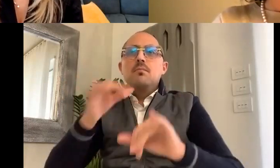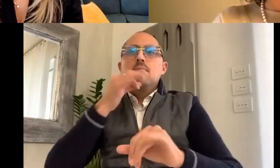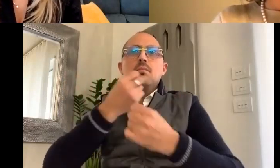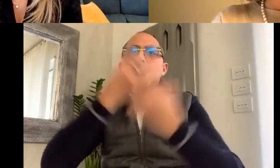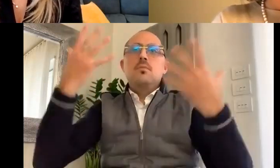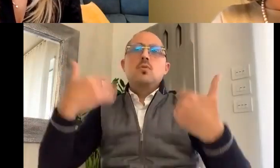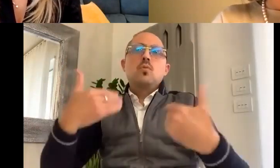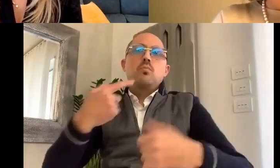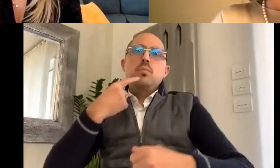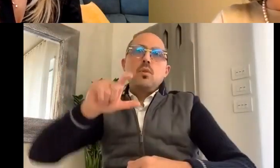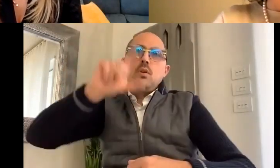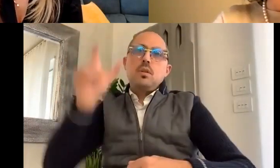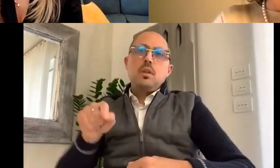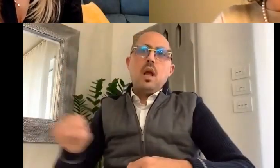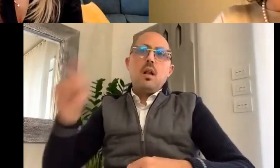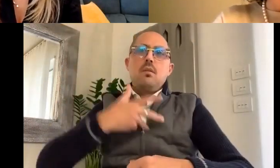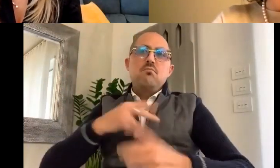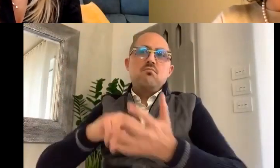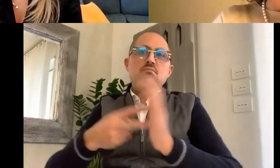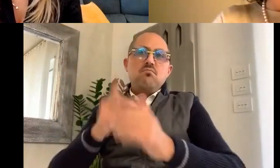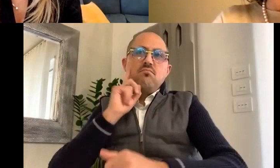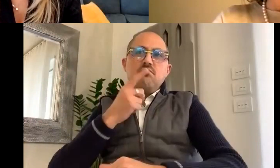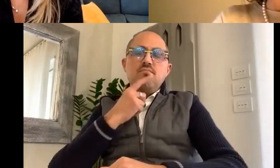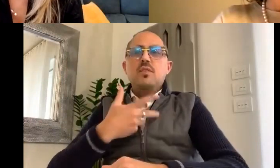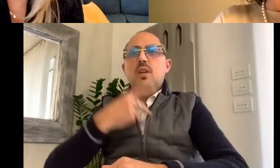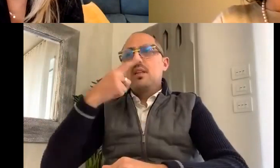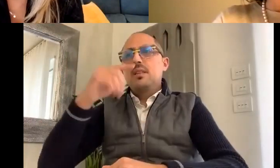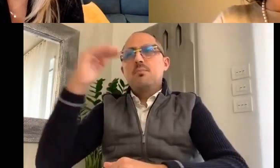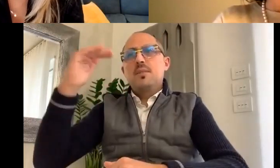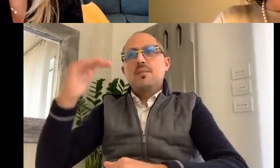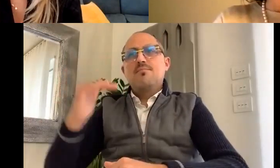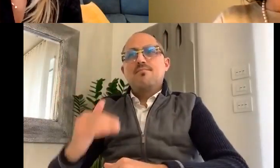non ci sono i servizi di informazione per noi persone sorde e